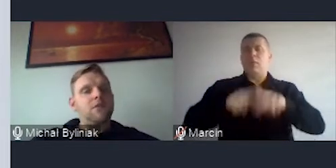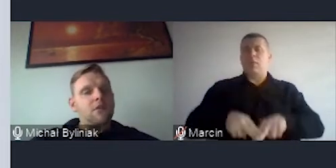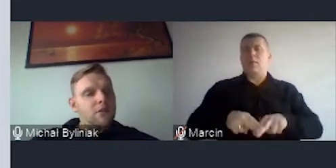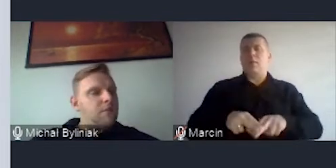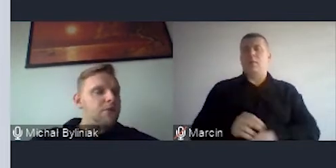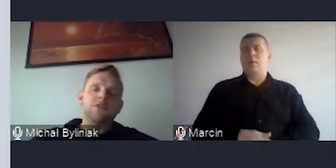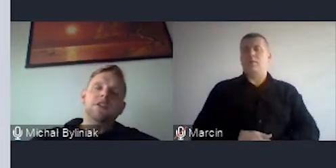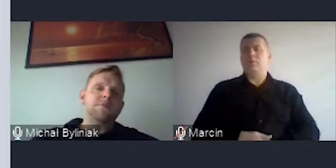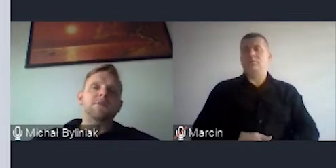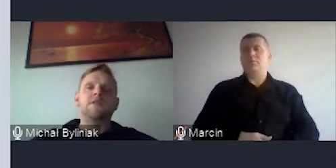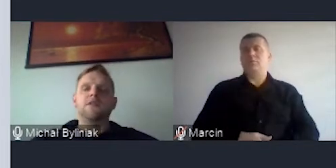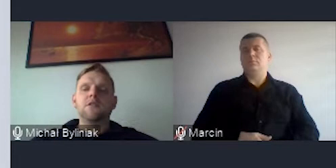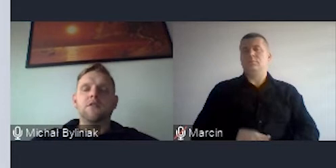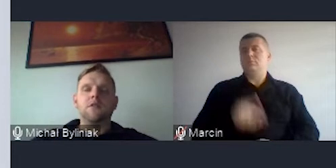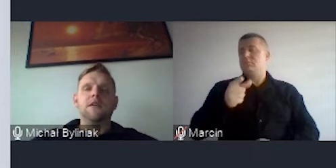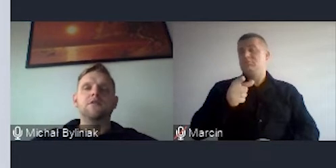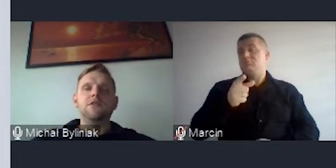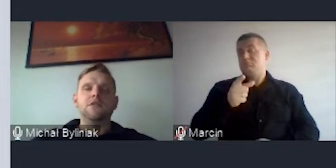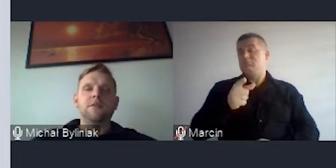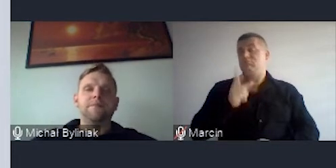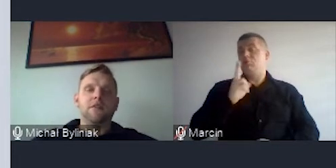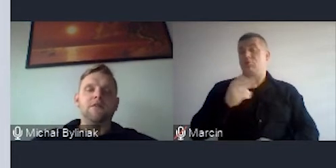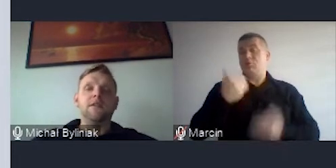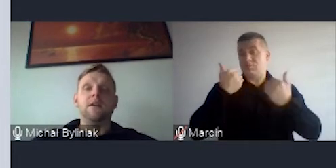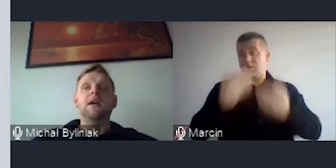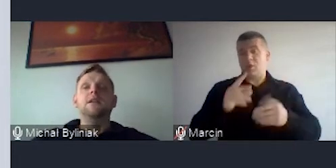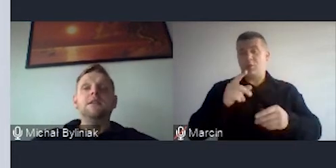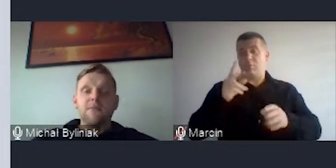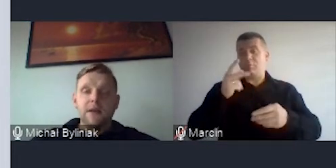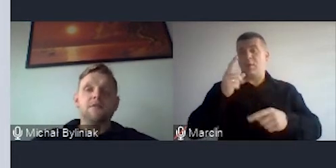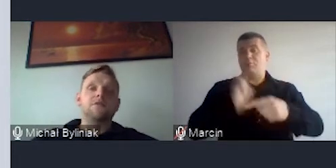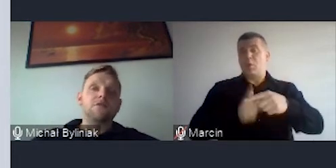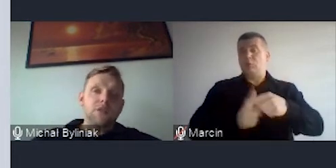to proszę się nie spodziewać, że ktokolwiek rozliczy ten wydatek. Niezbędność.